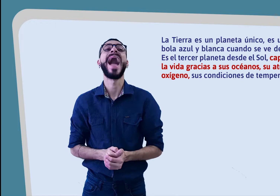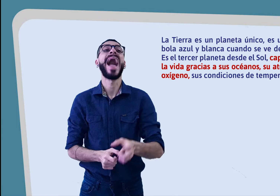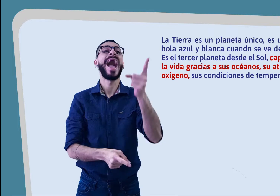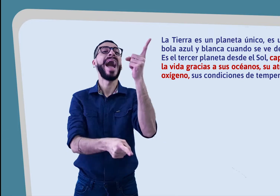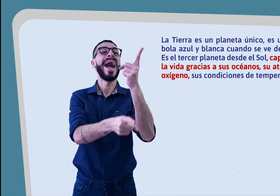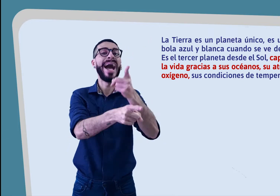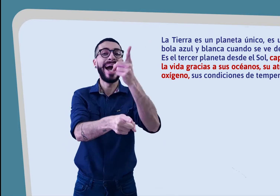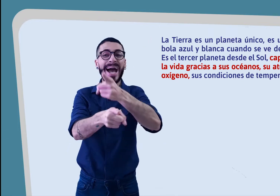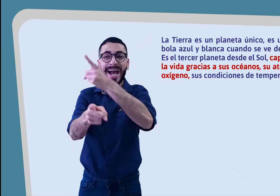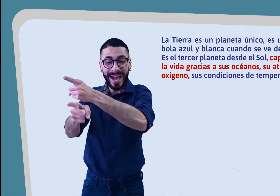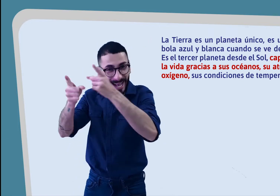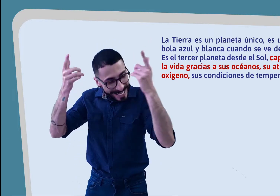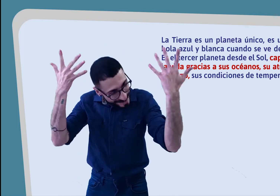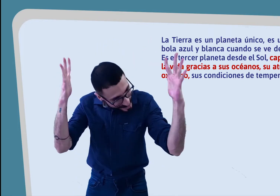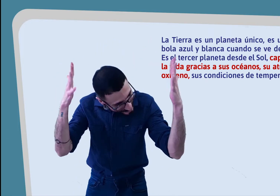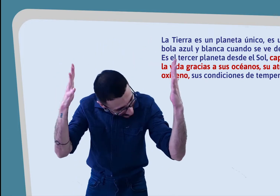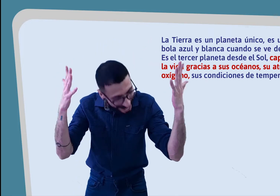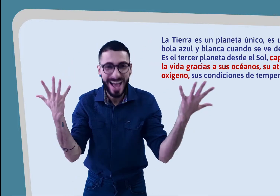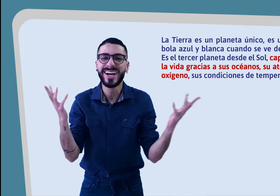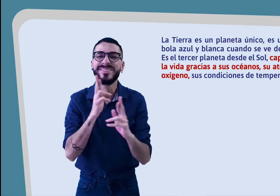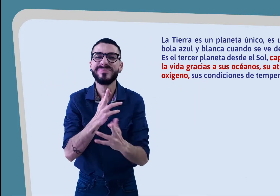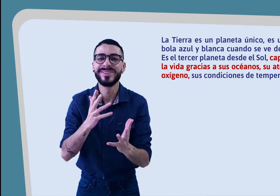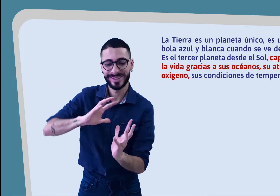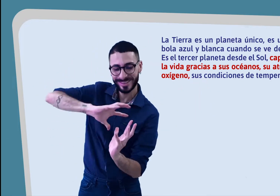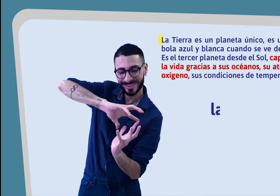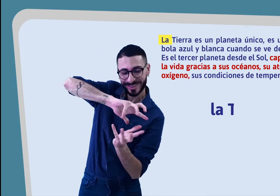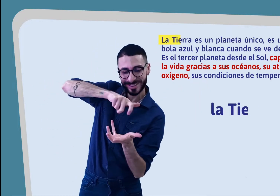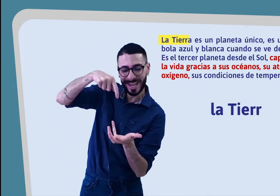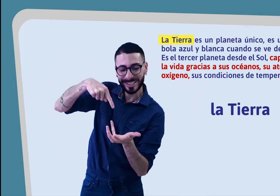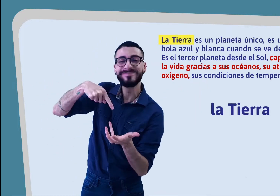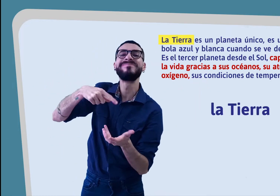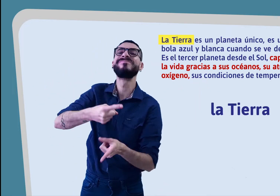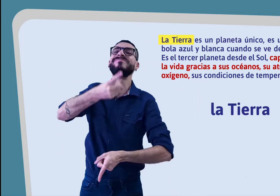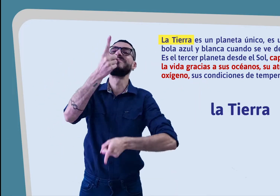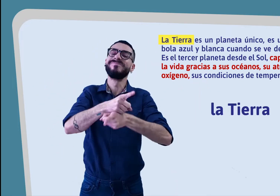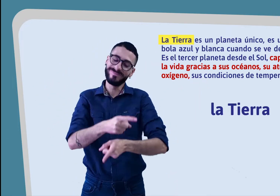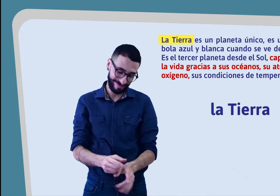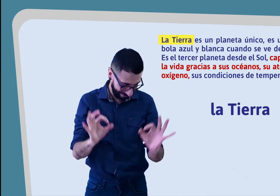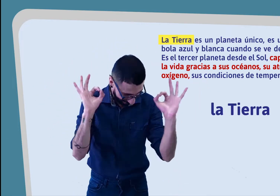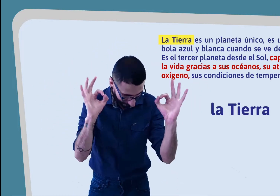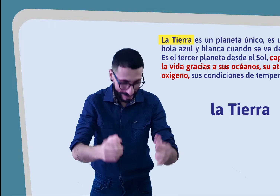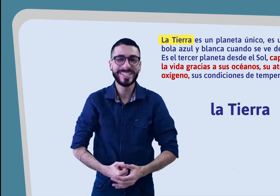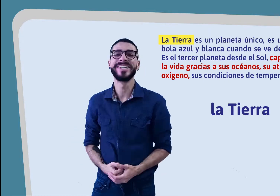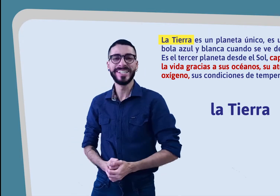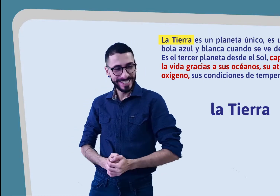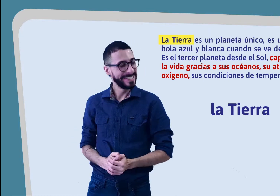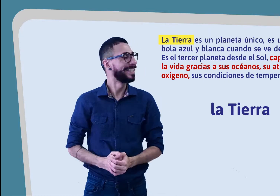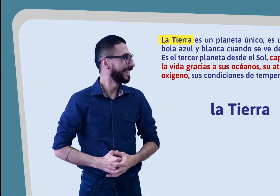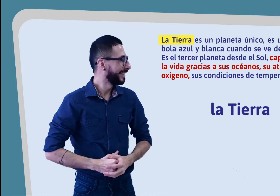Sí, es correcto eso, los felicito. Se refiere a la Tierra. Eso es, muy bien.